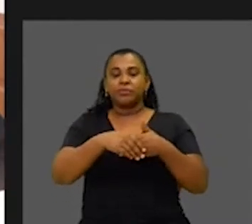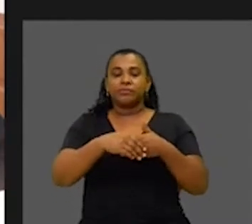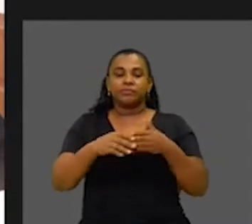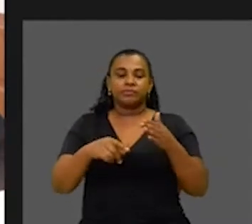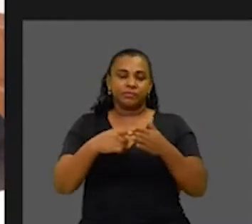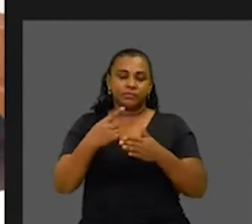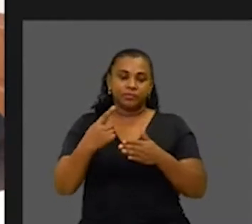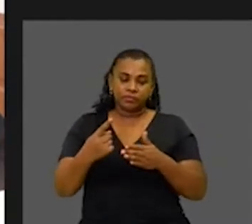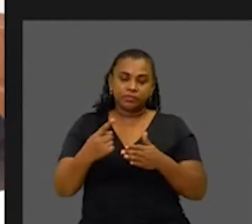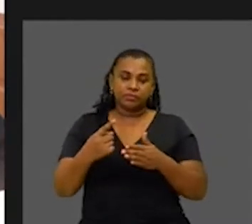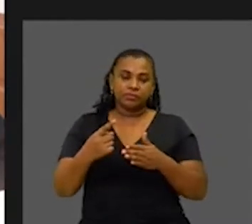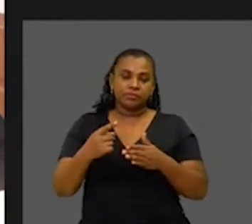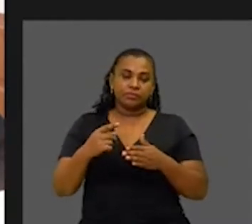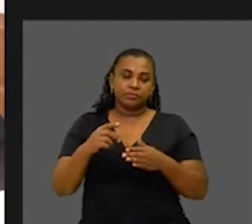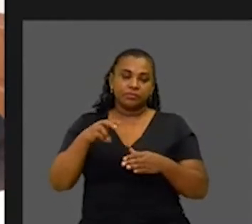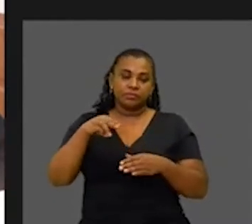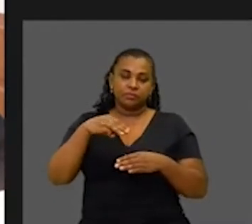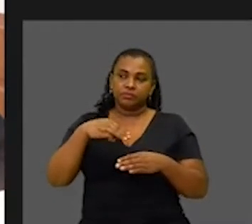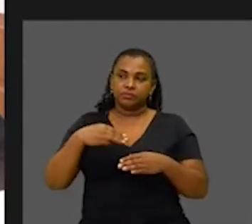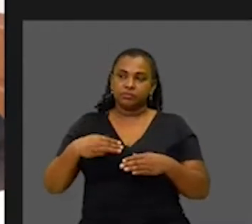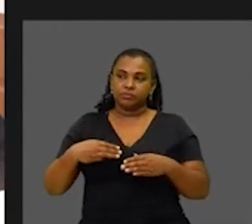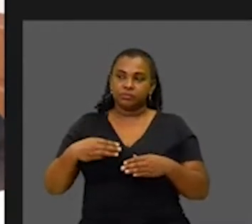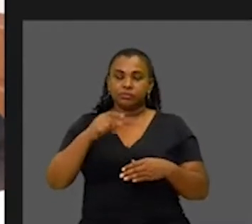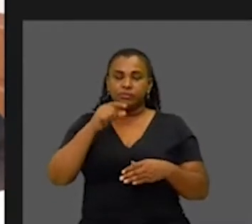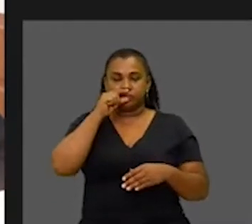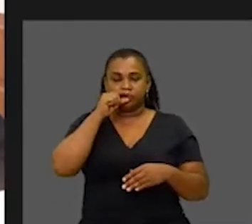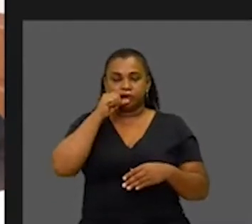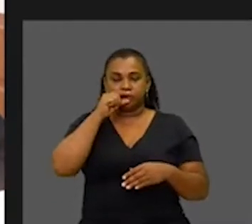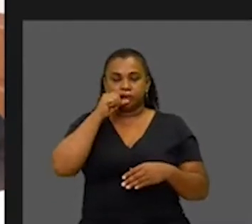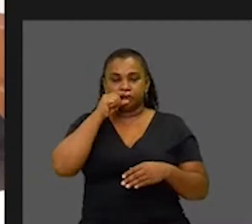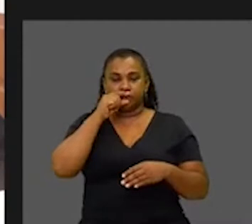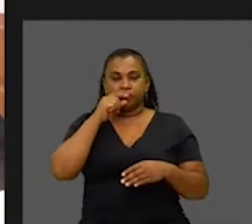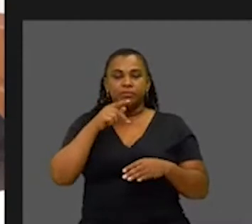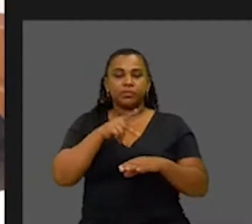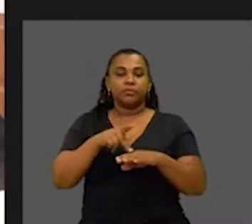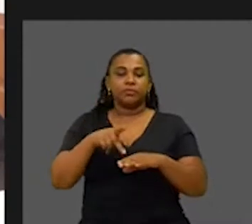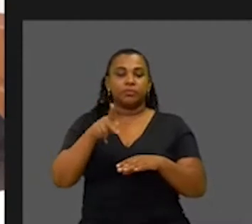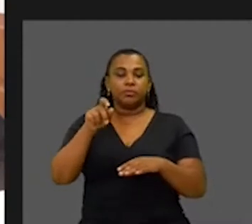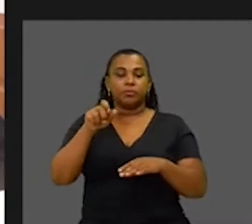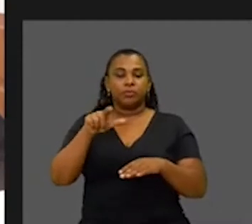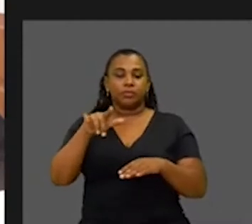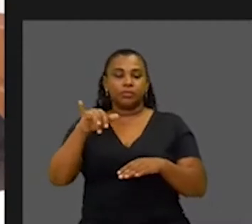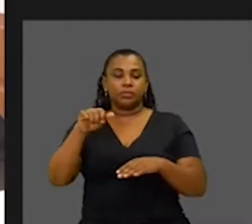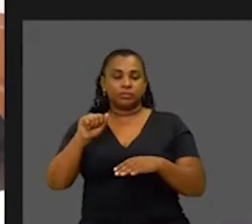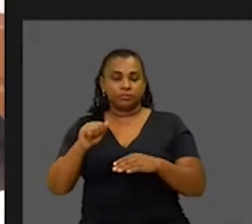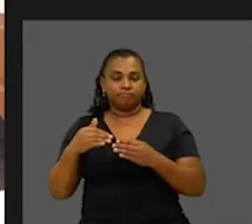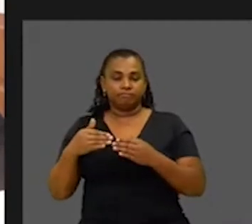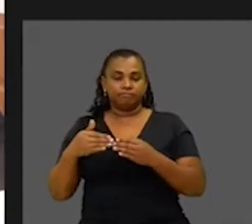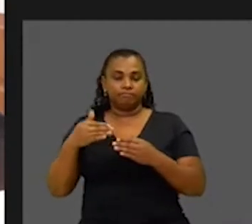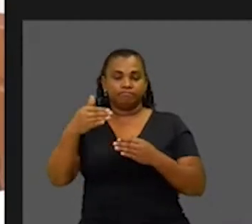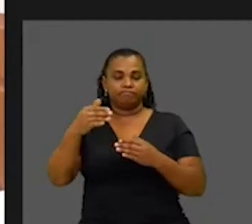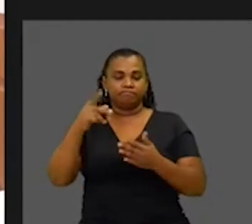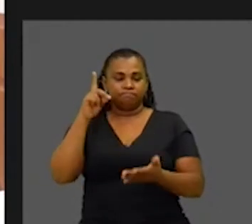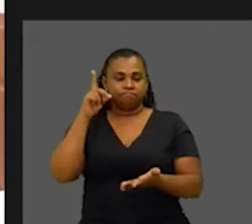início era um parquinho e a professora Pollyana Santos por terem projetado e concretizado com